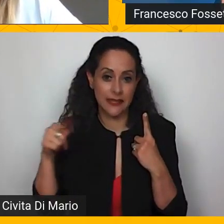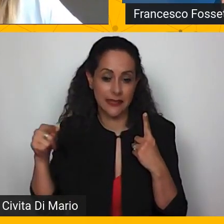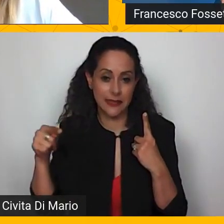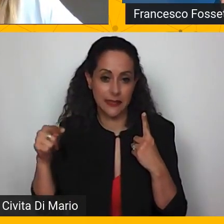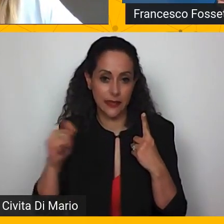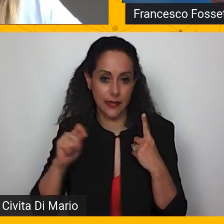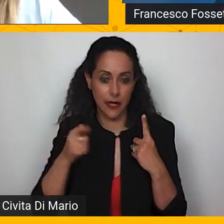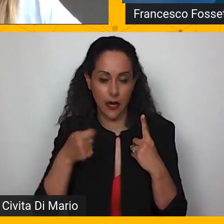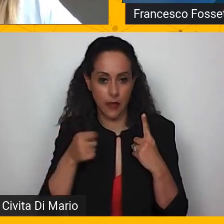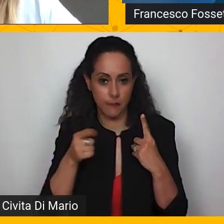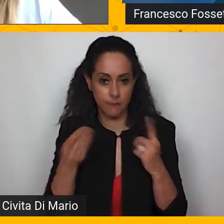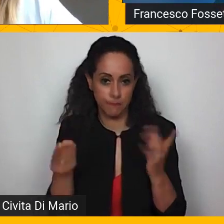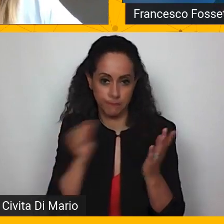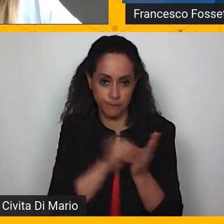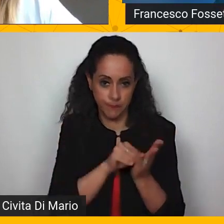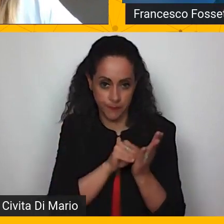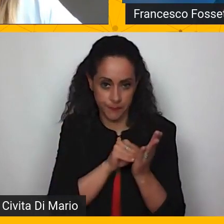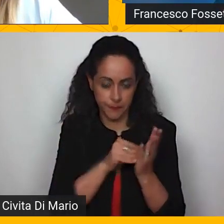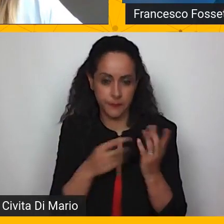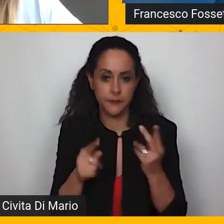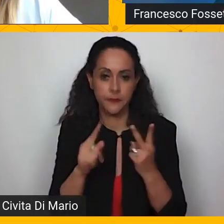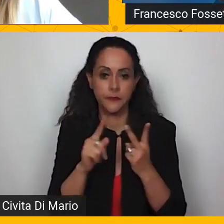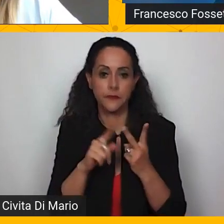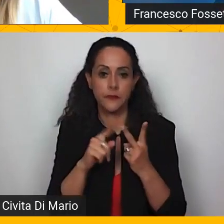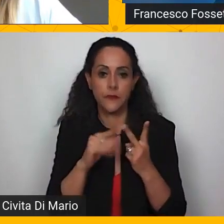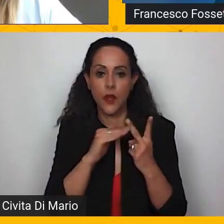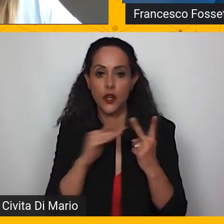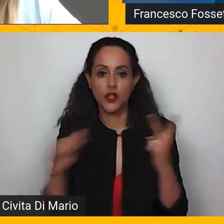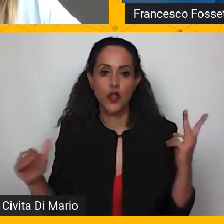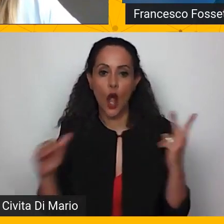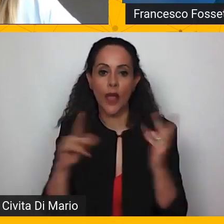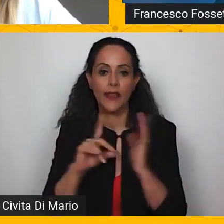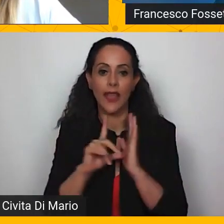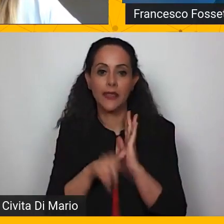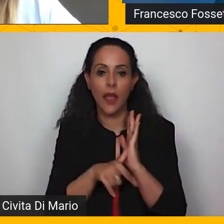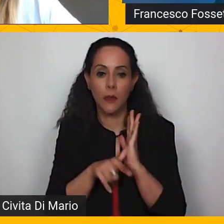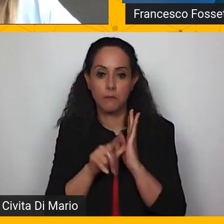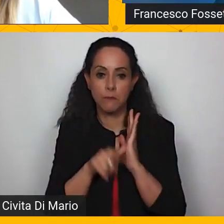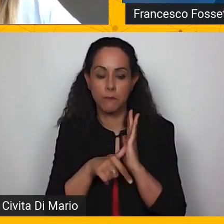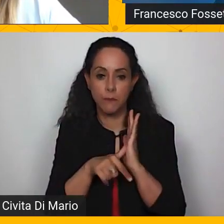soglia di spesa mensile e da una parte impostare una soglia